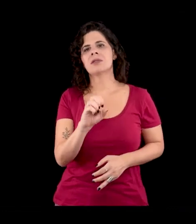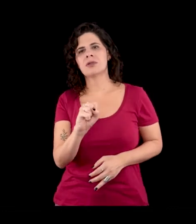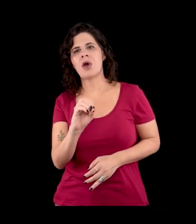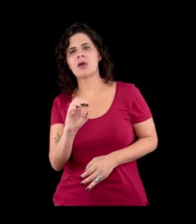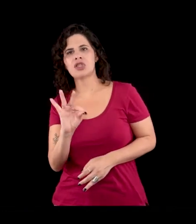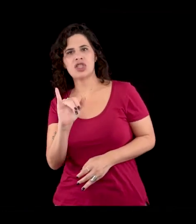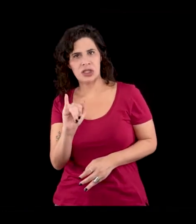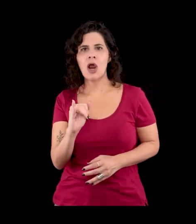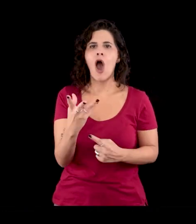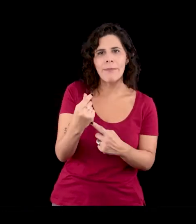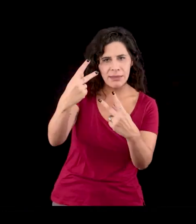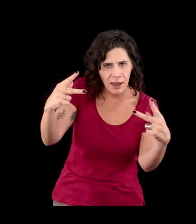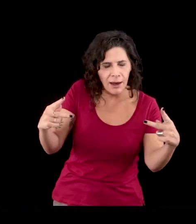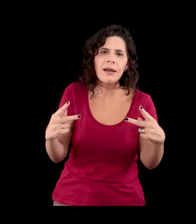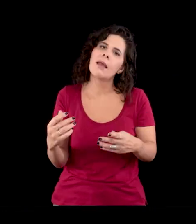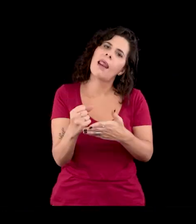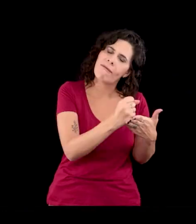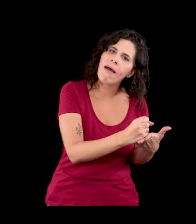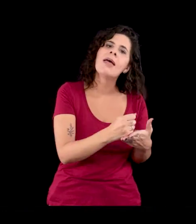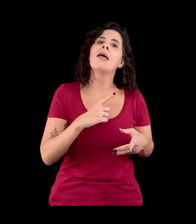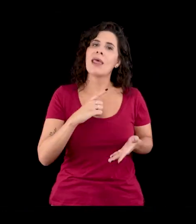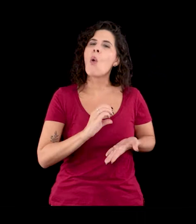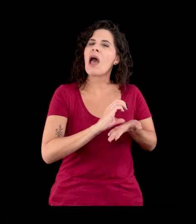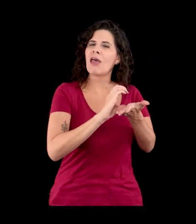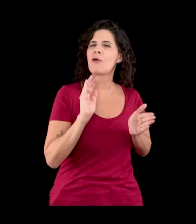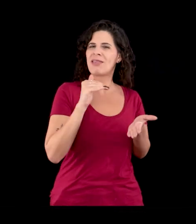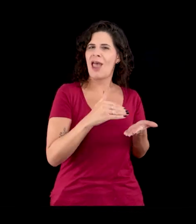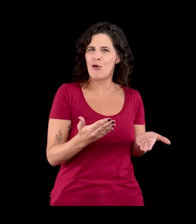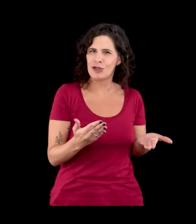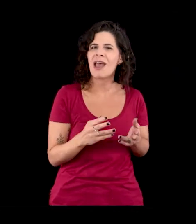então eu tenho o catálogo, chamou-se “Aventuras da ordem”.